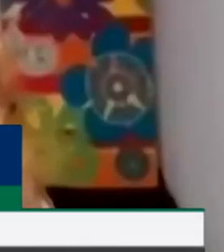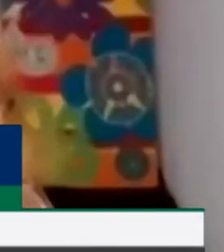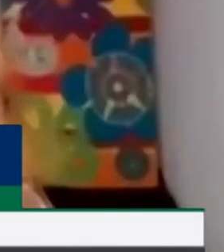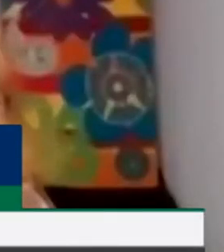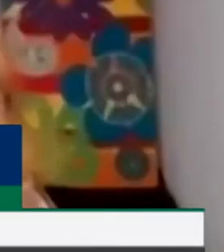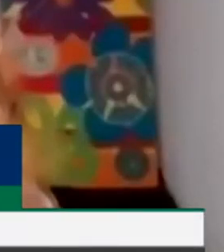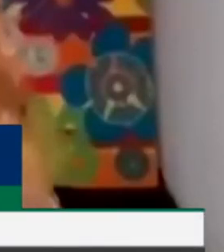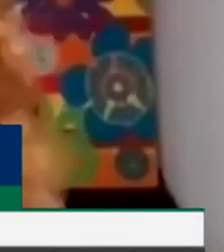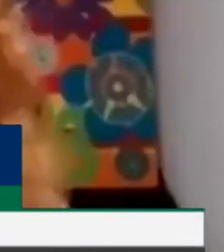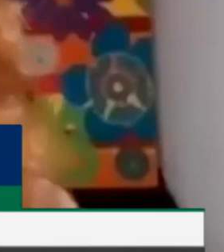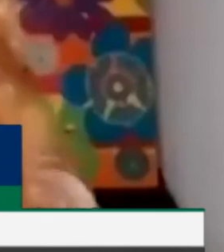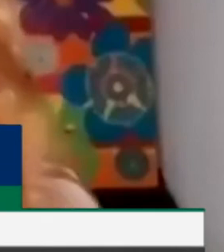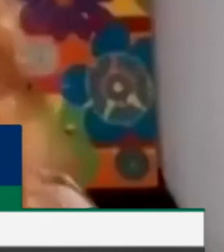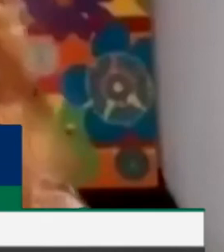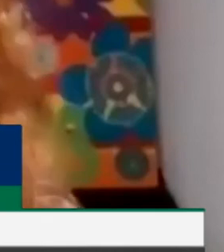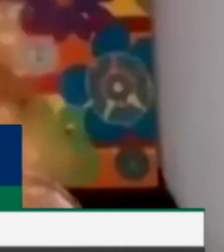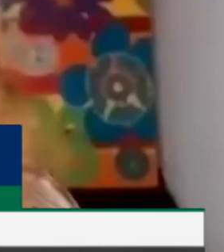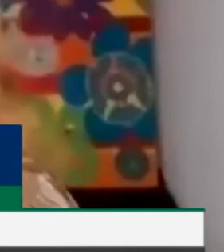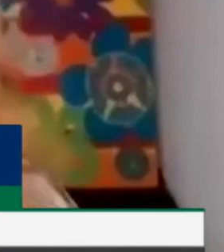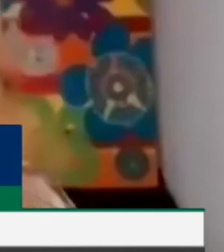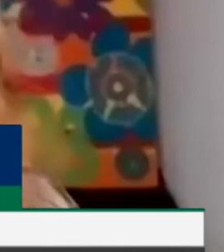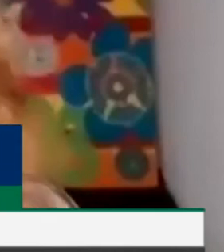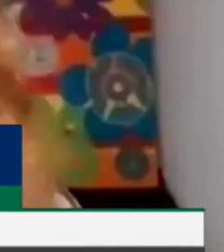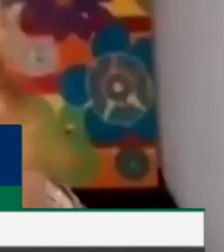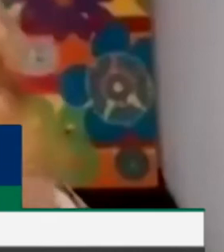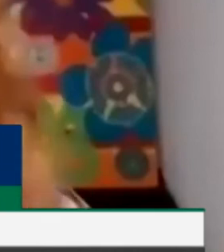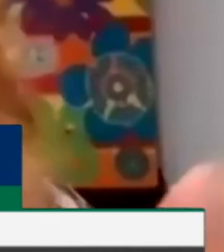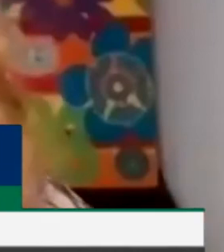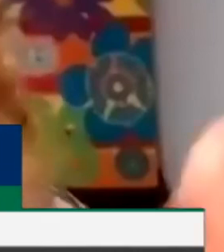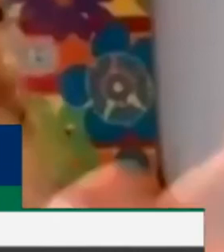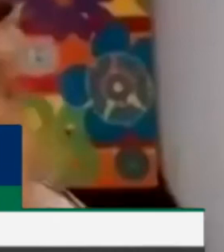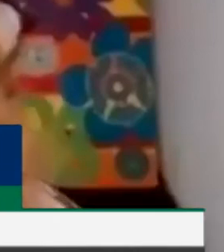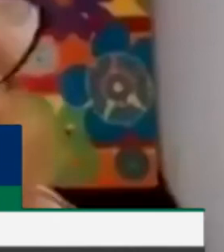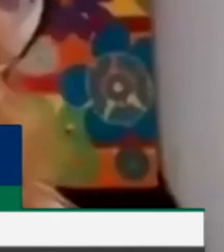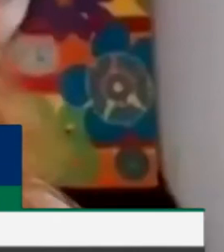ORIGEM LIMPA. POR QUE TIRAR O SUBSÍDIO? POR QUE FAZER ISTO? ENTÃO SÃO COMBINAÇÕES, COMO EU DISSE, O BRASIL É